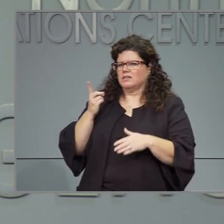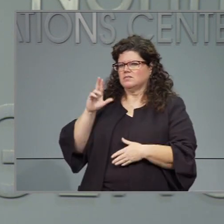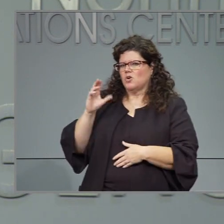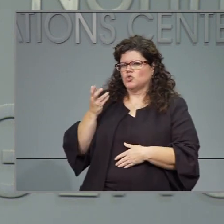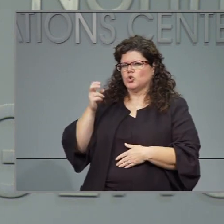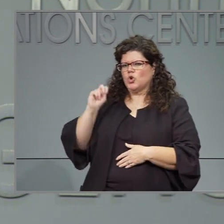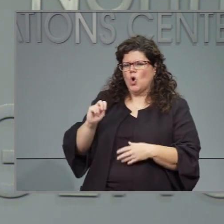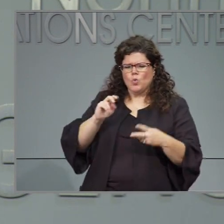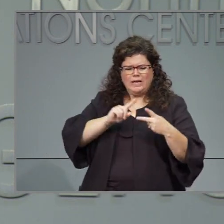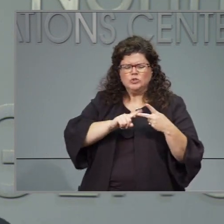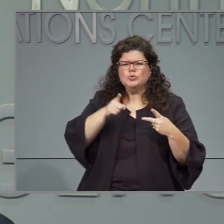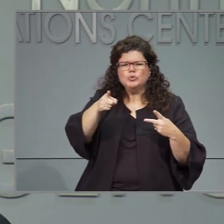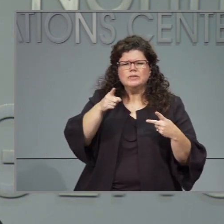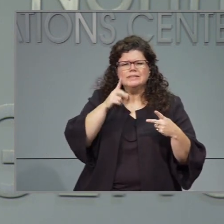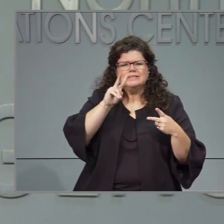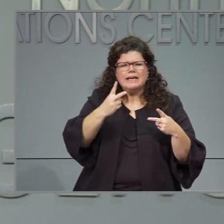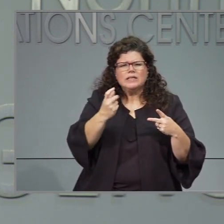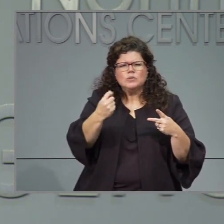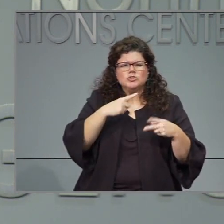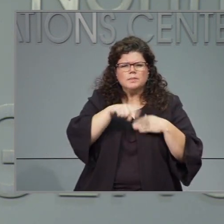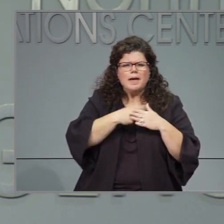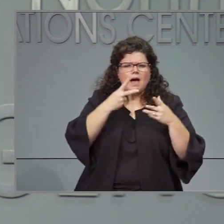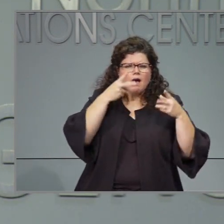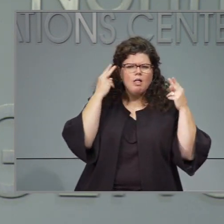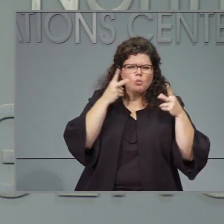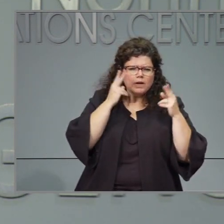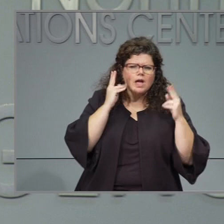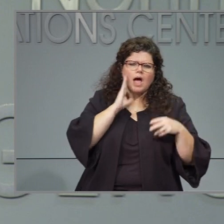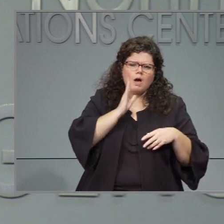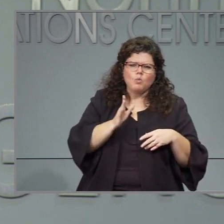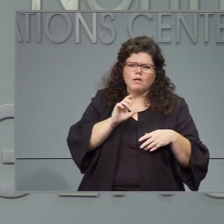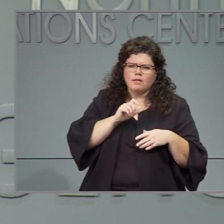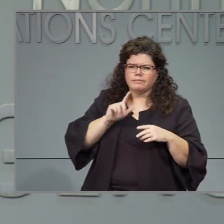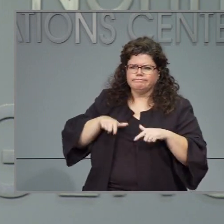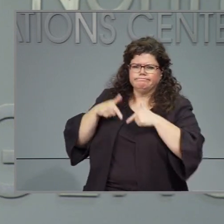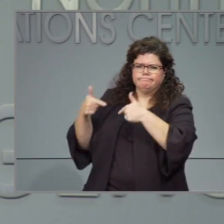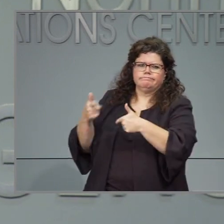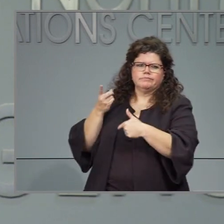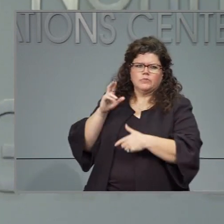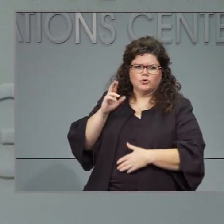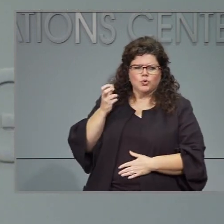Voy a permitir que la doctora Cao venable acerca de la pregunta sobre aleuy.